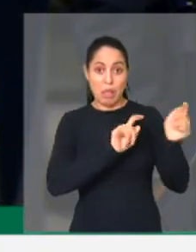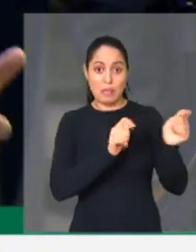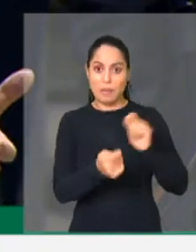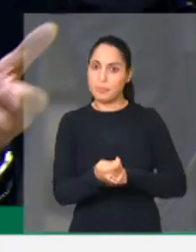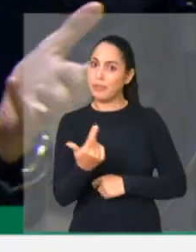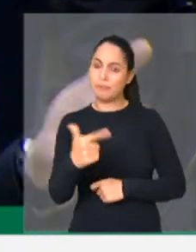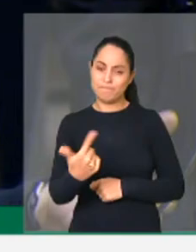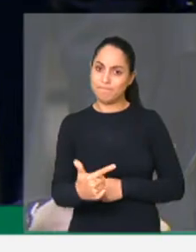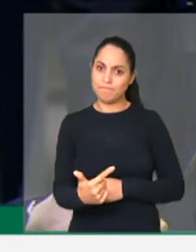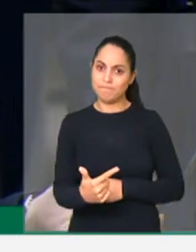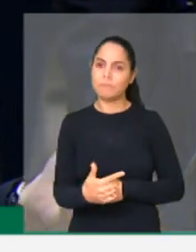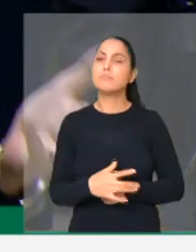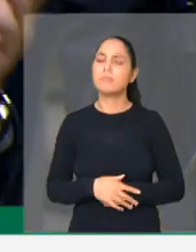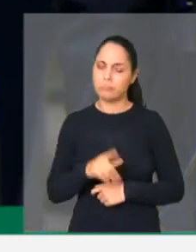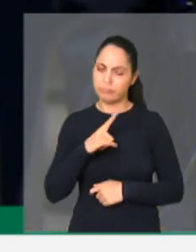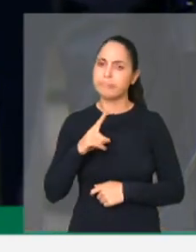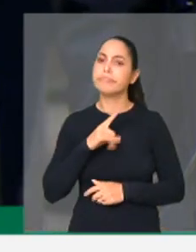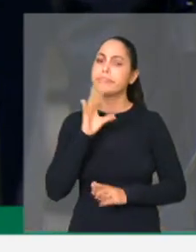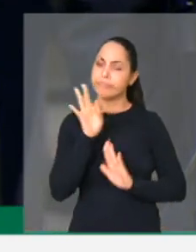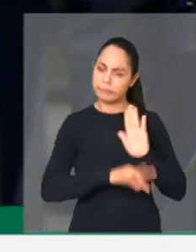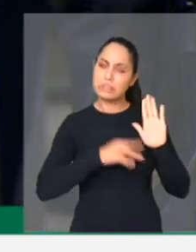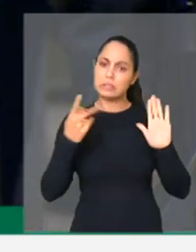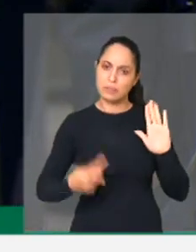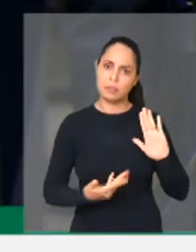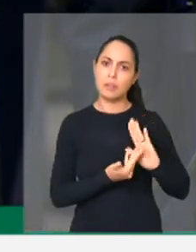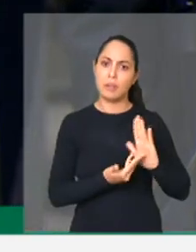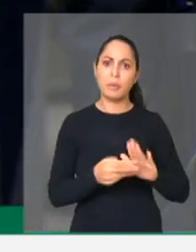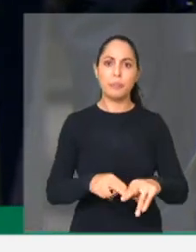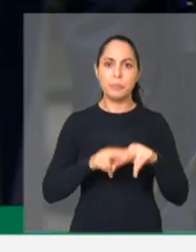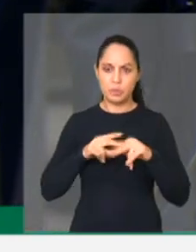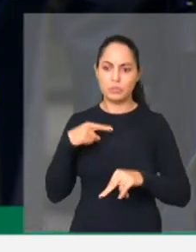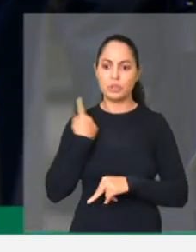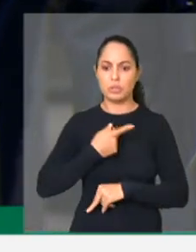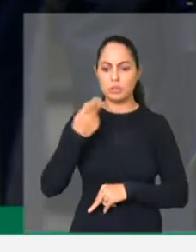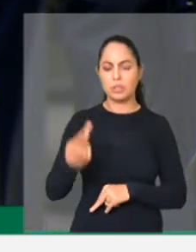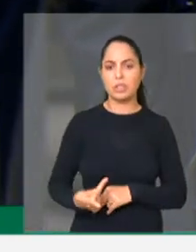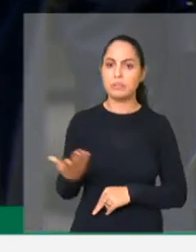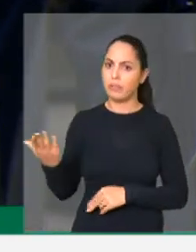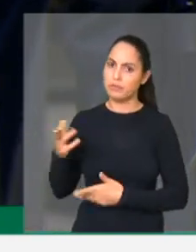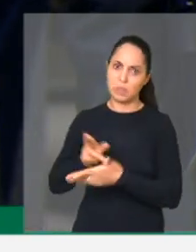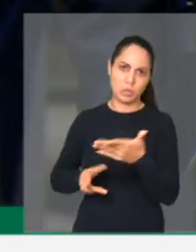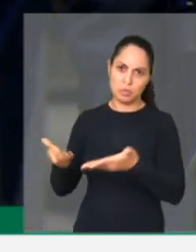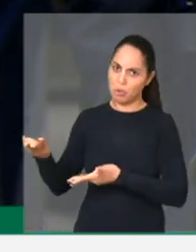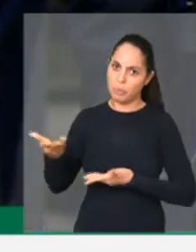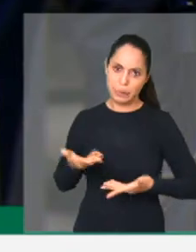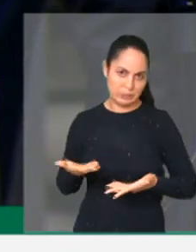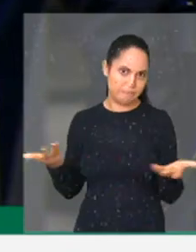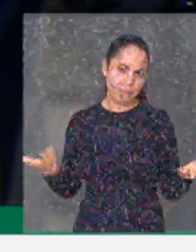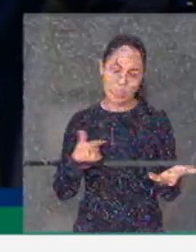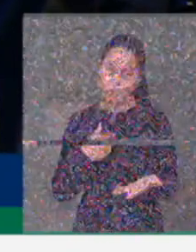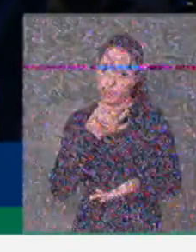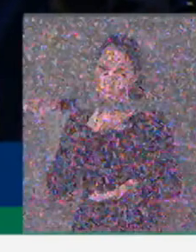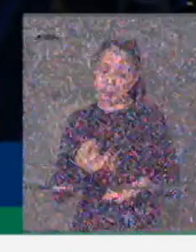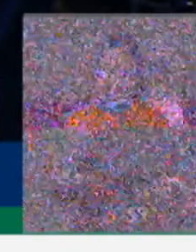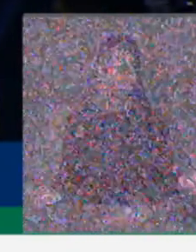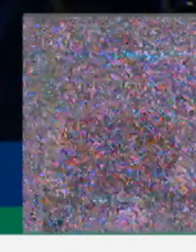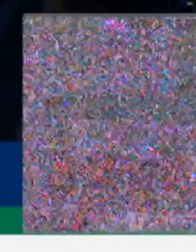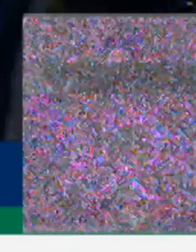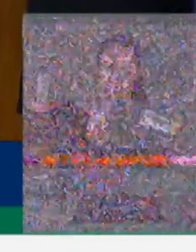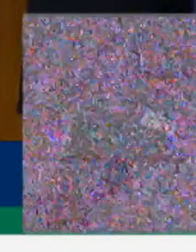PUDER FAZER É MESA OU É CCJ DA CASA. -- [DEPUTADO]: PRESIDENTE, DEPOIS LIDERANÇA PELO PDT. [PRESIDENTE]: DEPUTADA TALÍRIA, V.EXA. COM